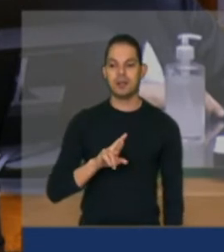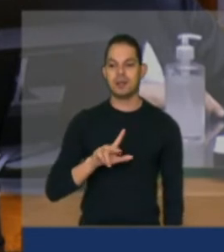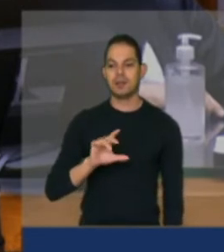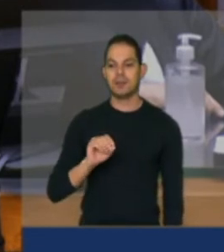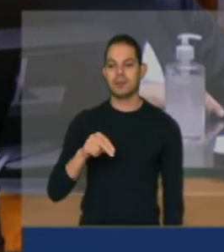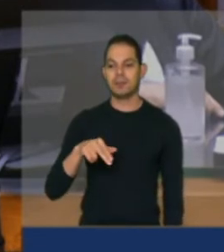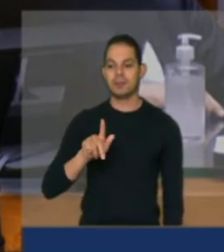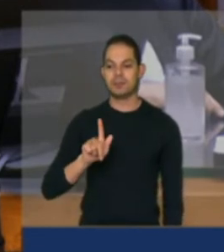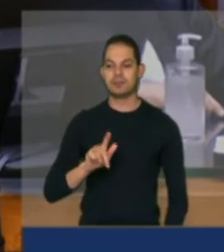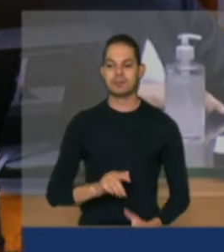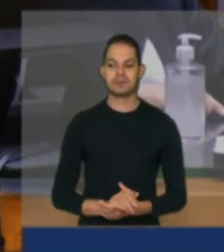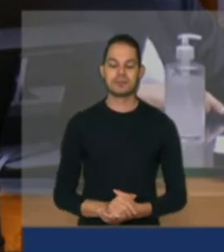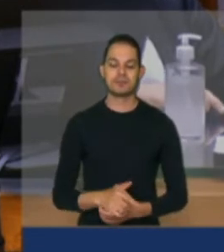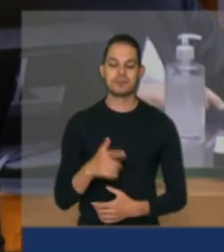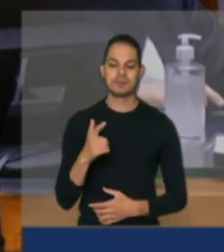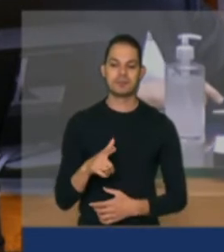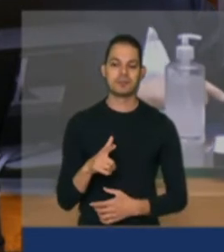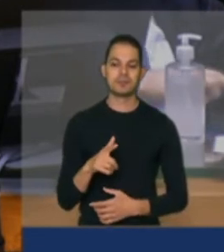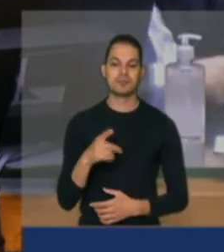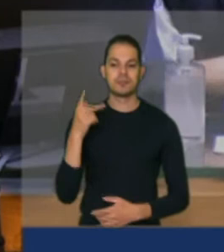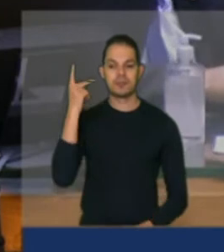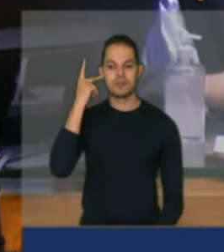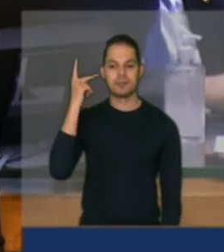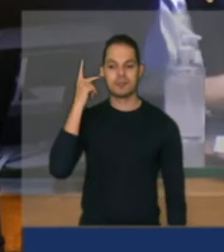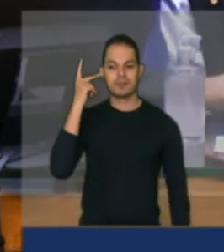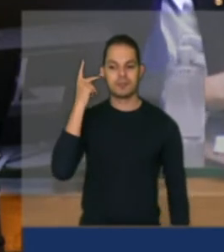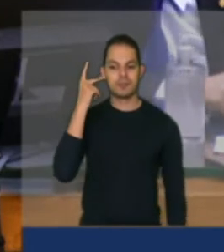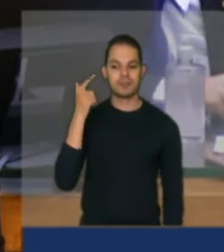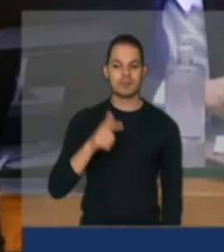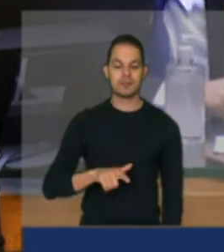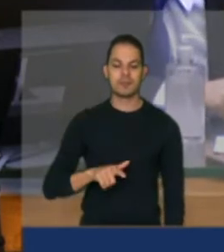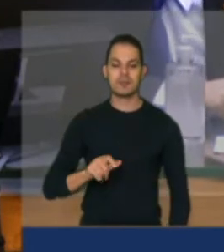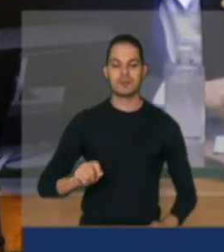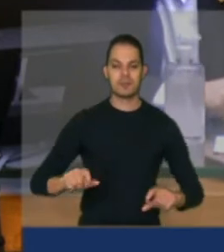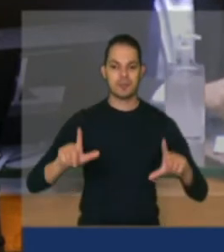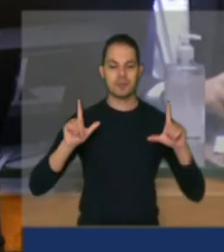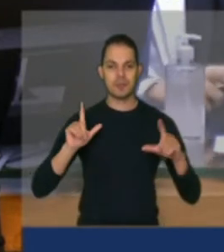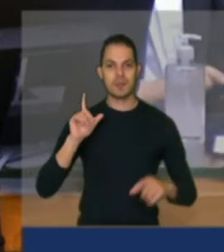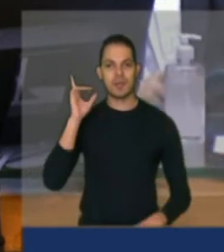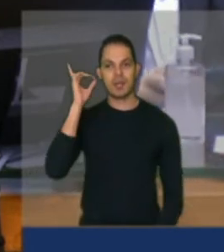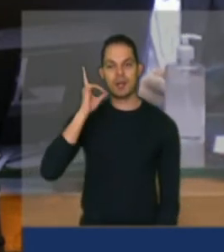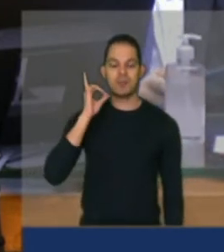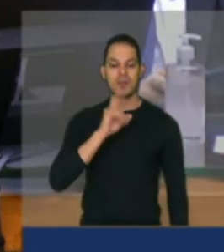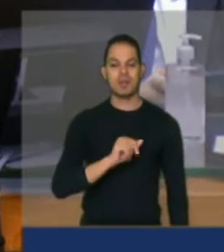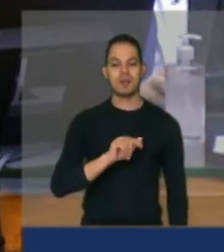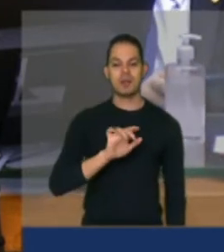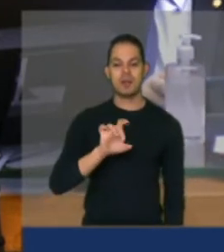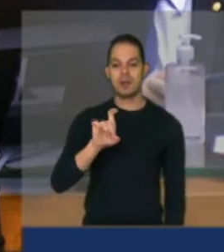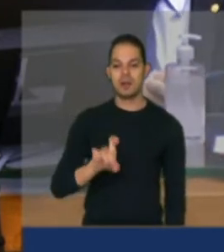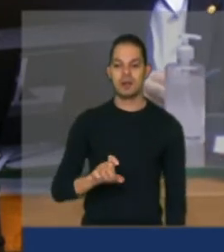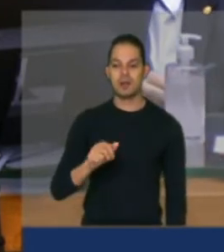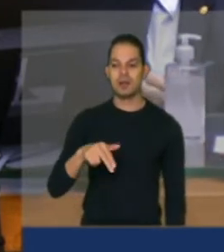PAULO, NOVAMENTE, AÍ JÁ NA TELA, DEPUTADO ALEXANDRE PADILHA. DAQUI A POUQUINHO TAMBÉM DEPUTADO SAMUEL MOREIRA VAI FALAR PARA O